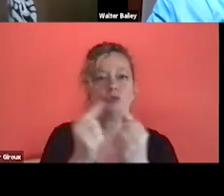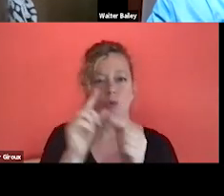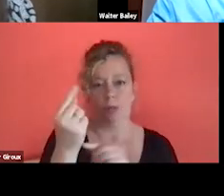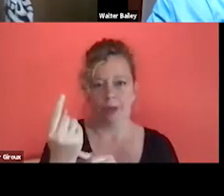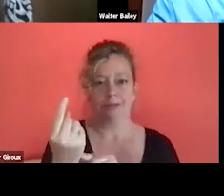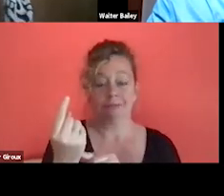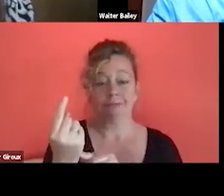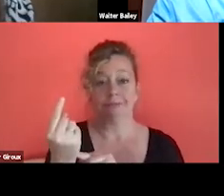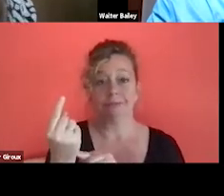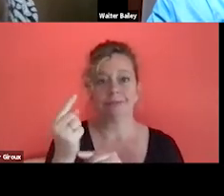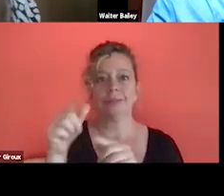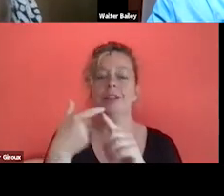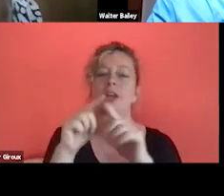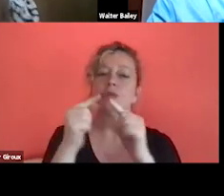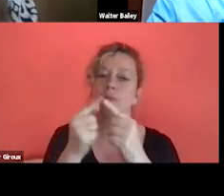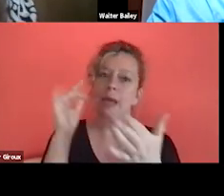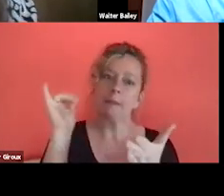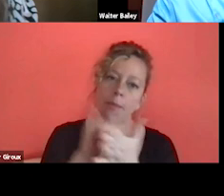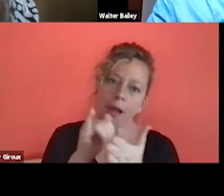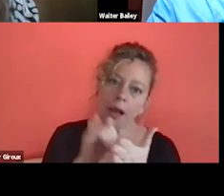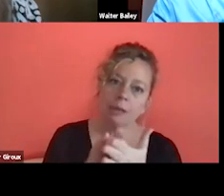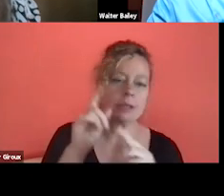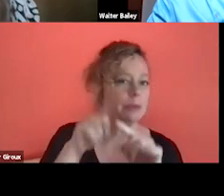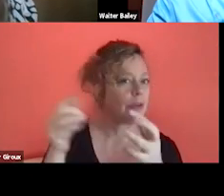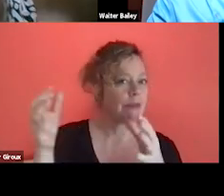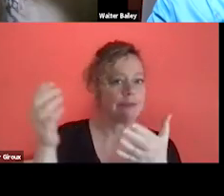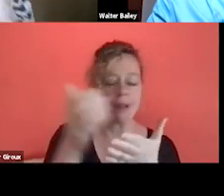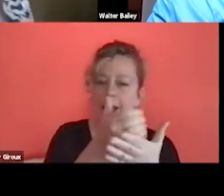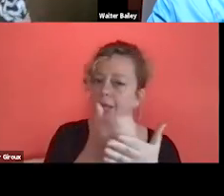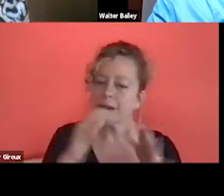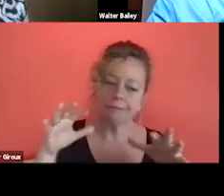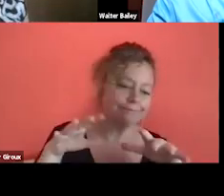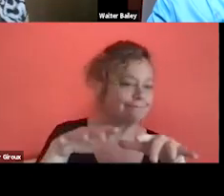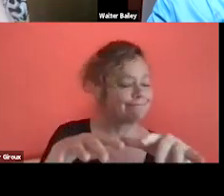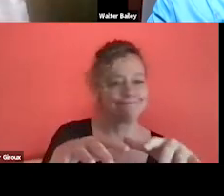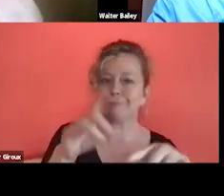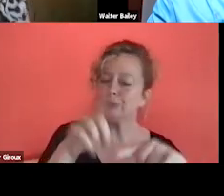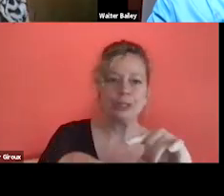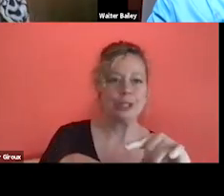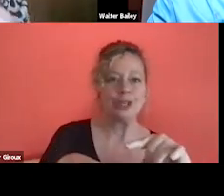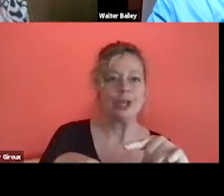y luego los grupos se volvieron imposibles porque no podíamos reunirnos. Inicialmente pasamos al asesoramiento